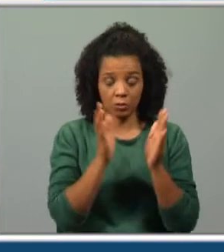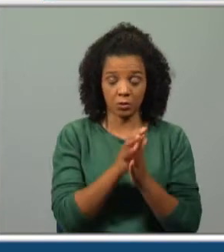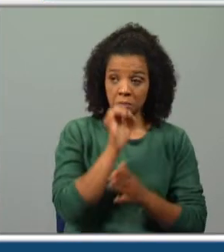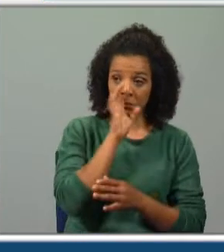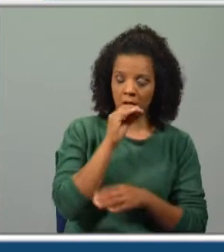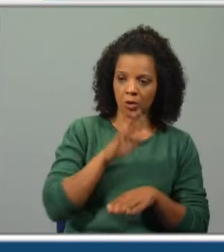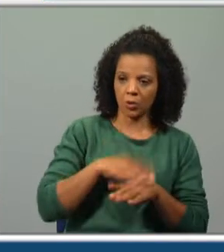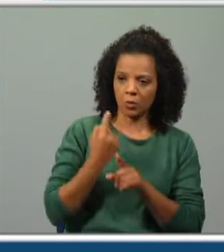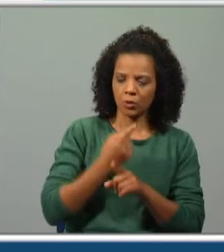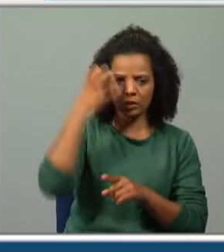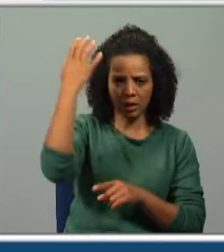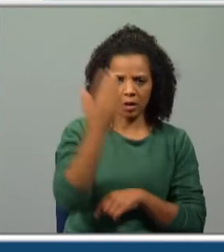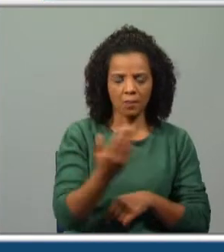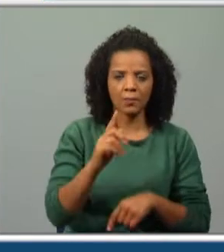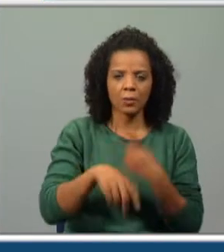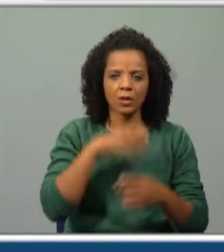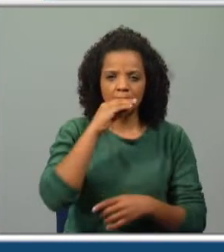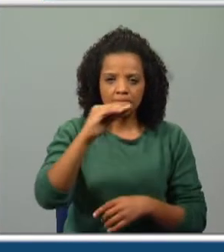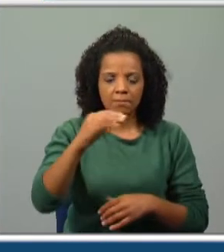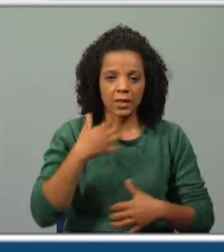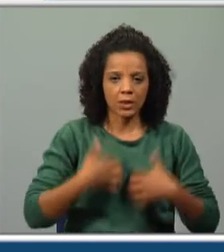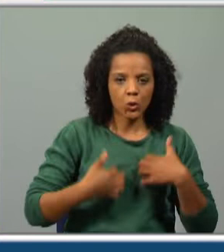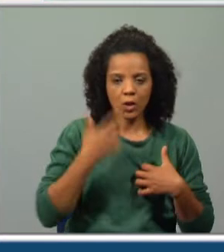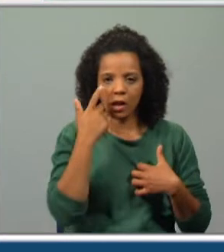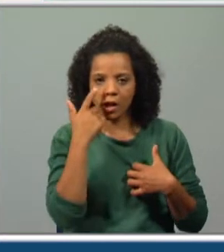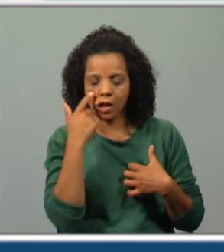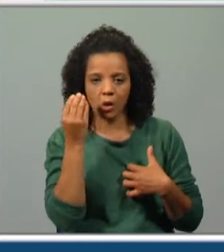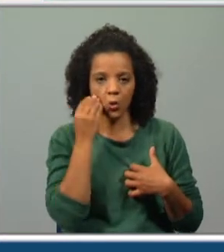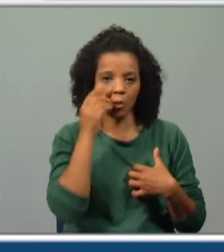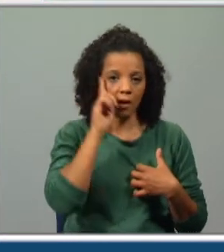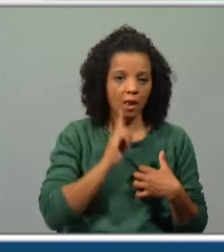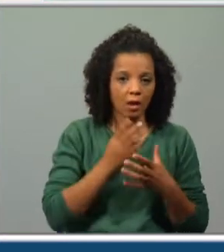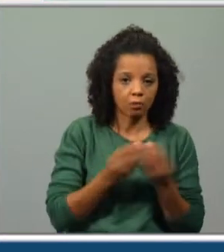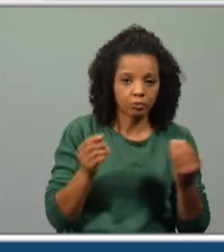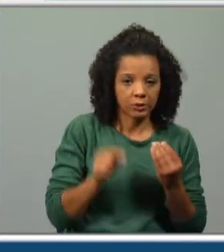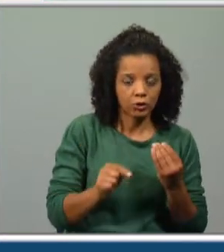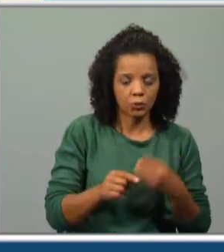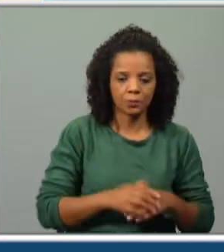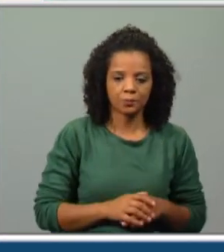Depois temos o silêncioso expectativa como é que ela vai resolver isto O que é 然後我們有無聲的期待她將如何解決這個問題